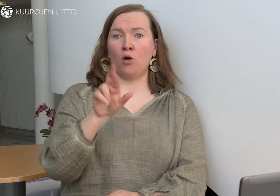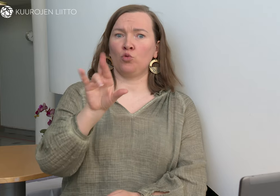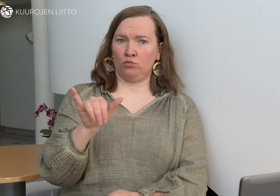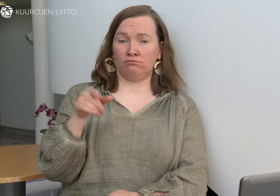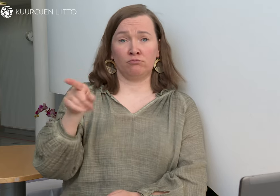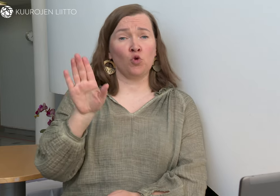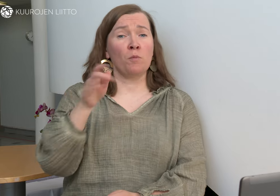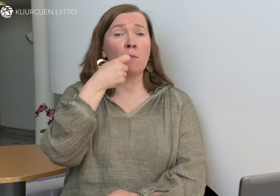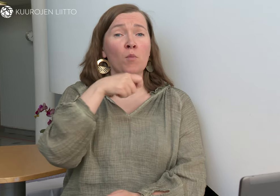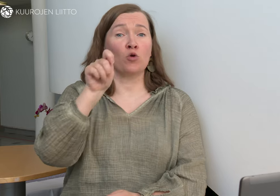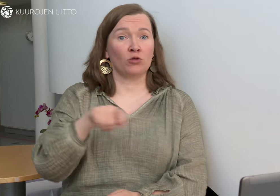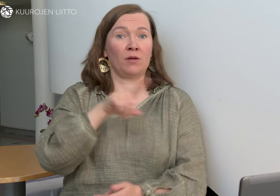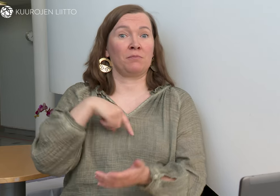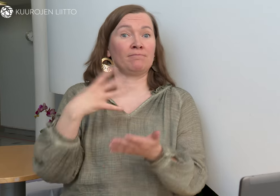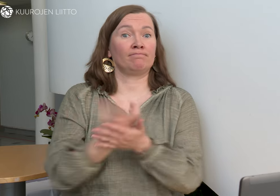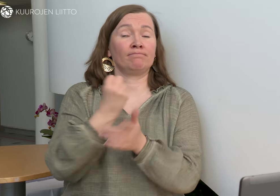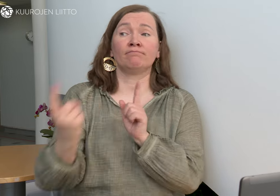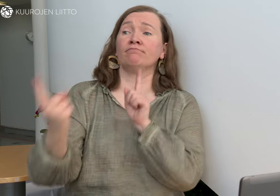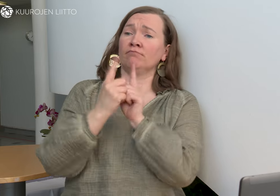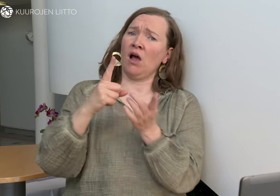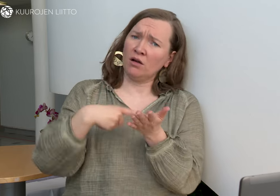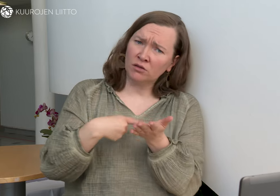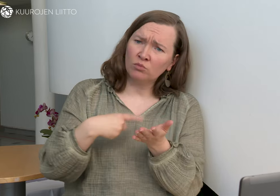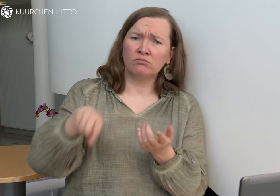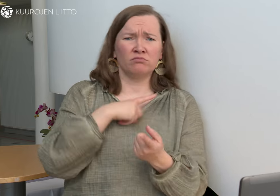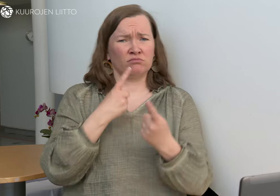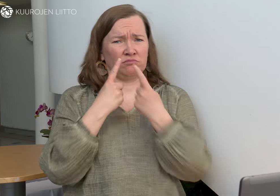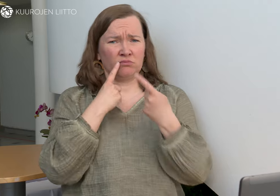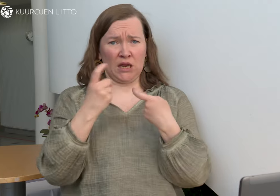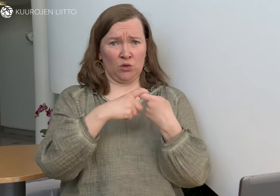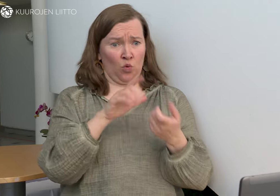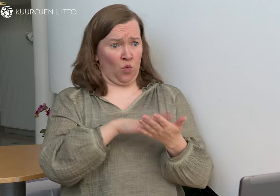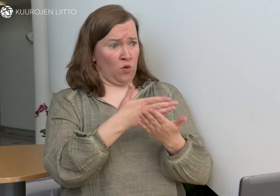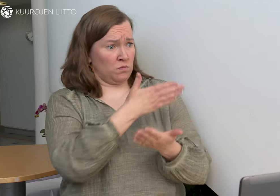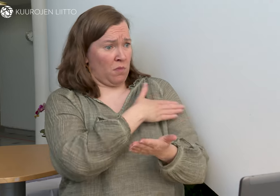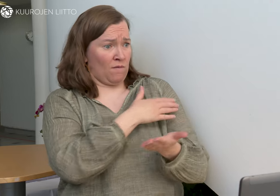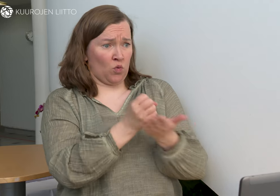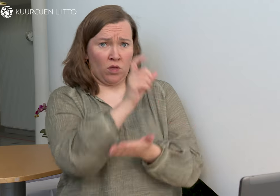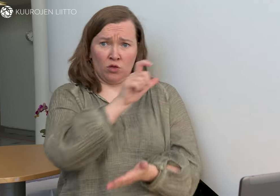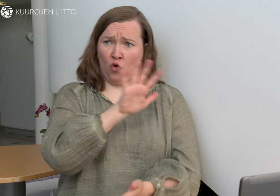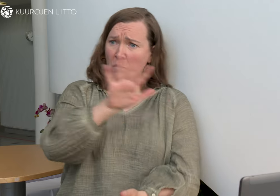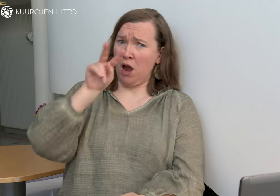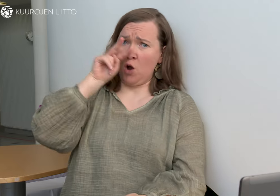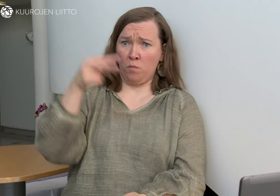eli Tupa ry:n puheen- johtajan haastateltavaksi. Kysymme häneltä, mikä on tulkkauspalveluiden tuottajien -